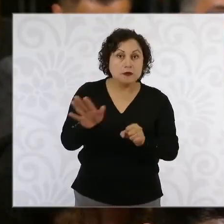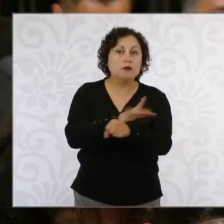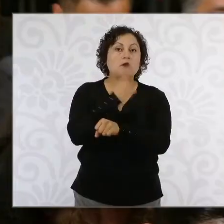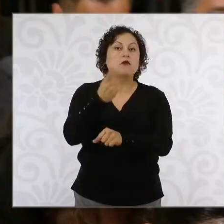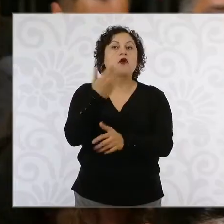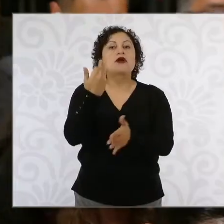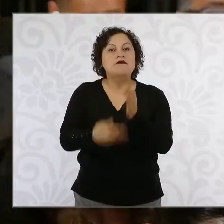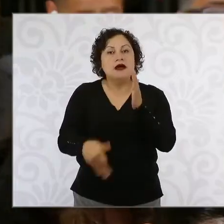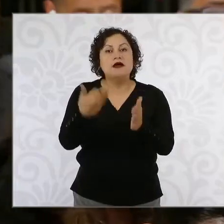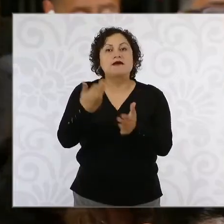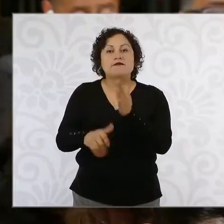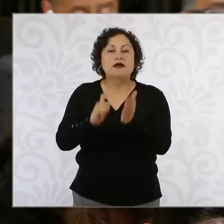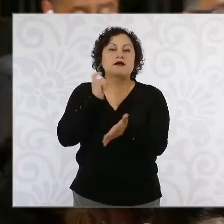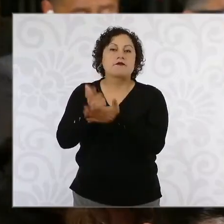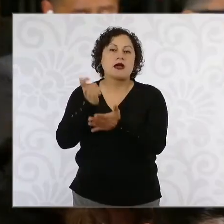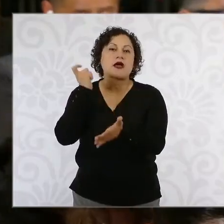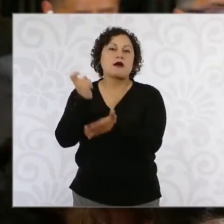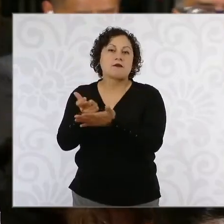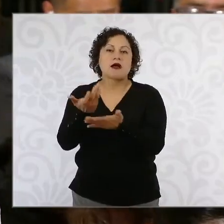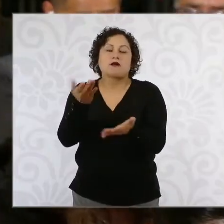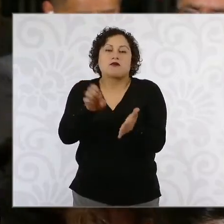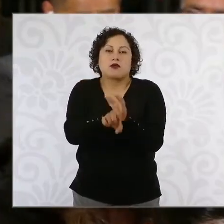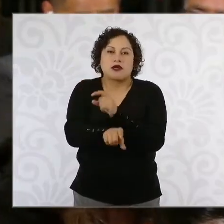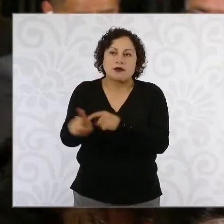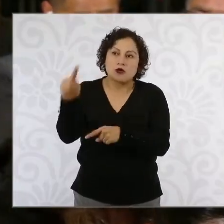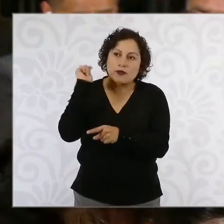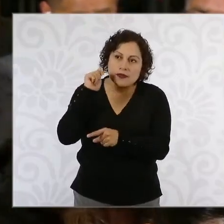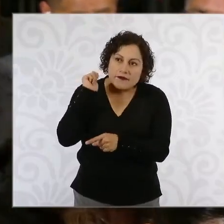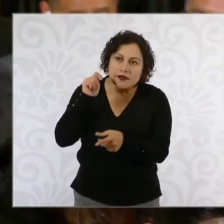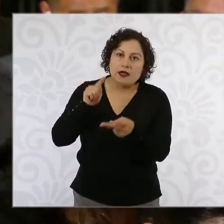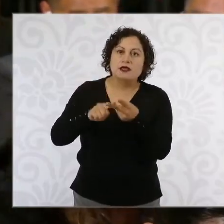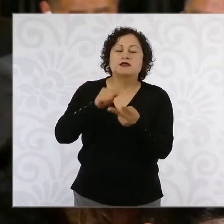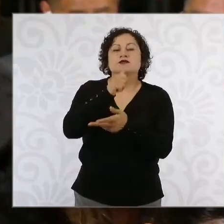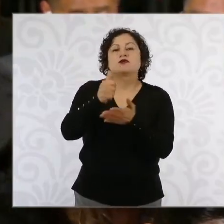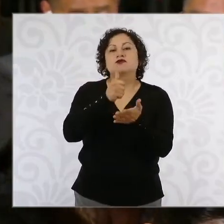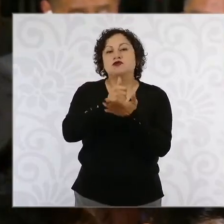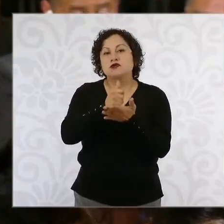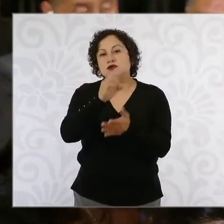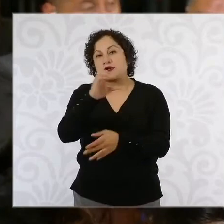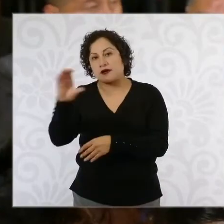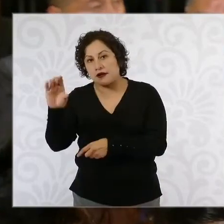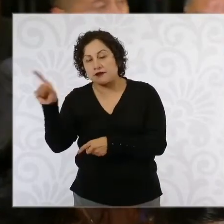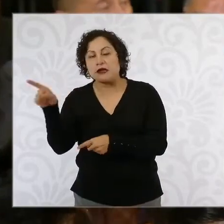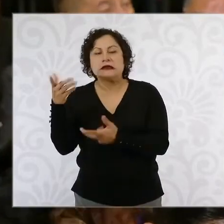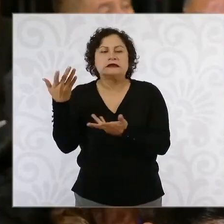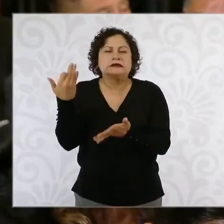en Tabasco como en Ciudad del Carmen y que están generando inseguridad en Campeche y en